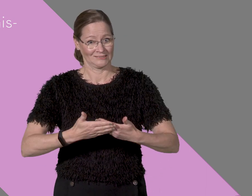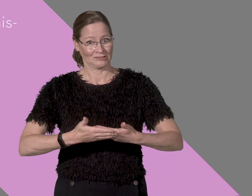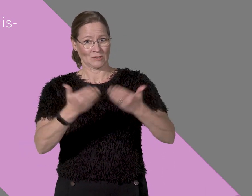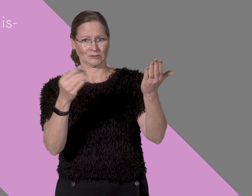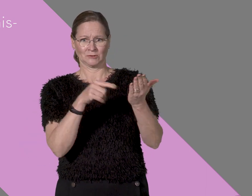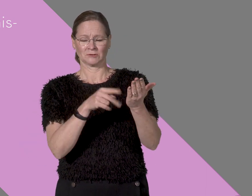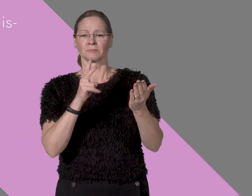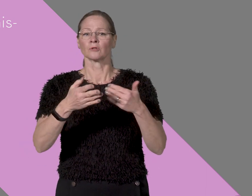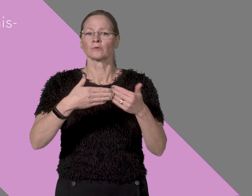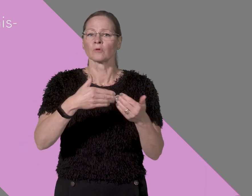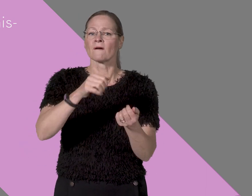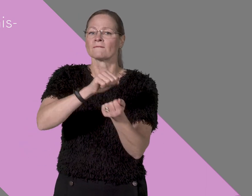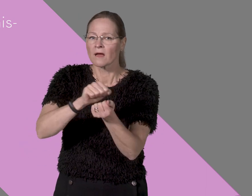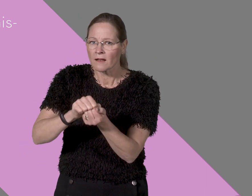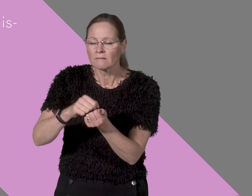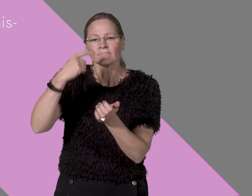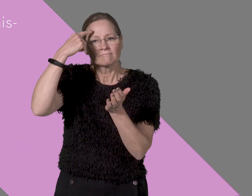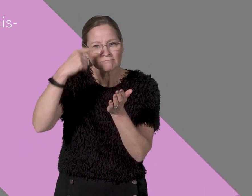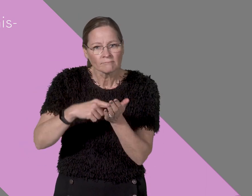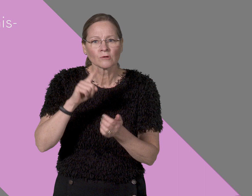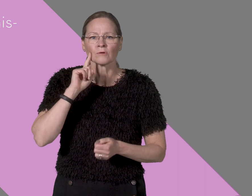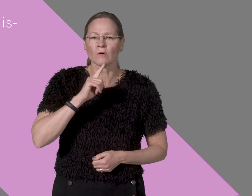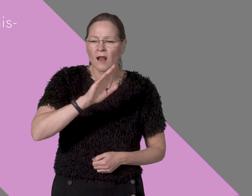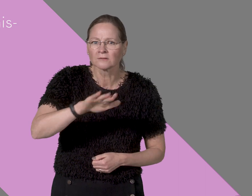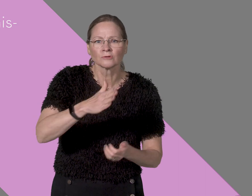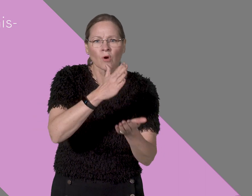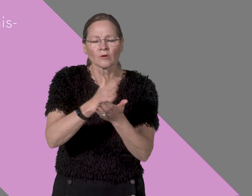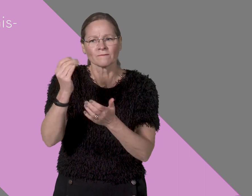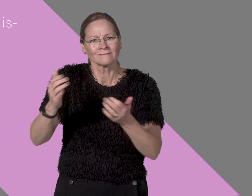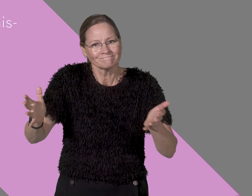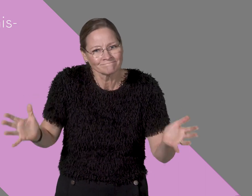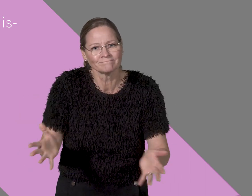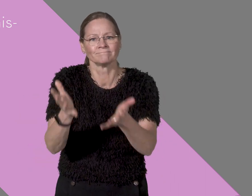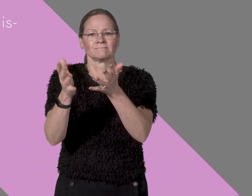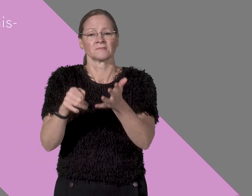Julistus on tarkoitettu työvälineeksi kuurojen lasten oikeuksien edistämisessä, -